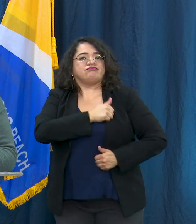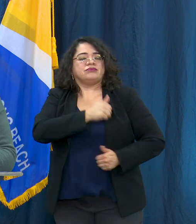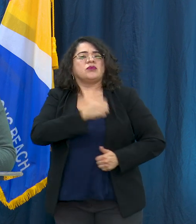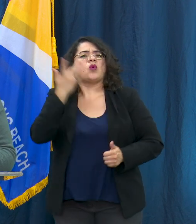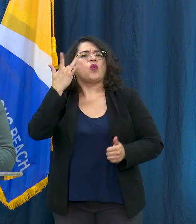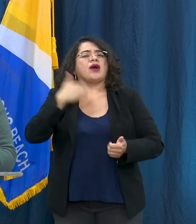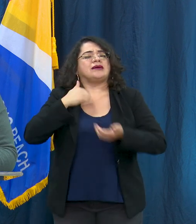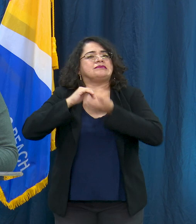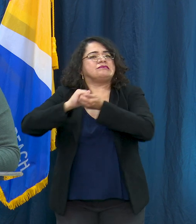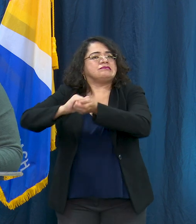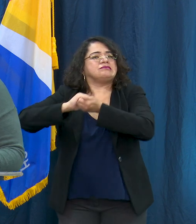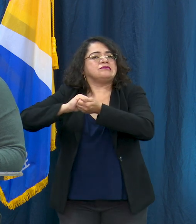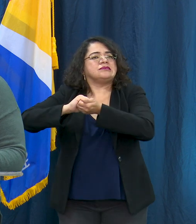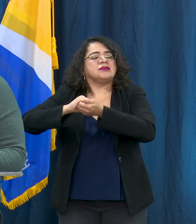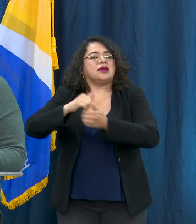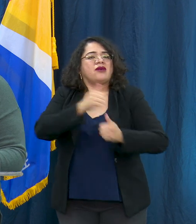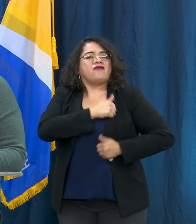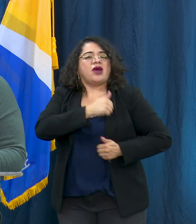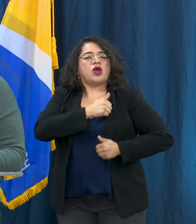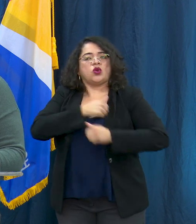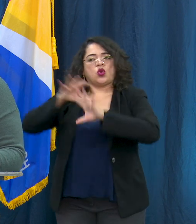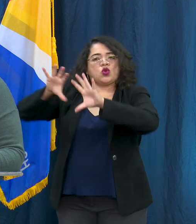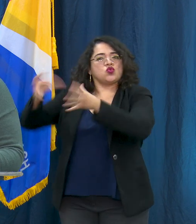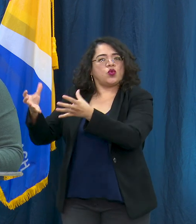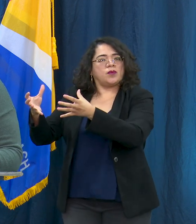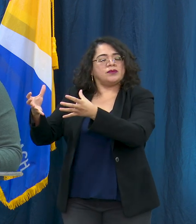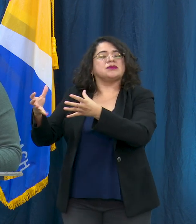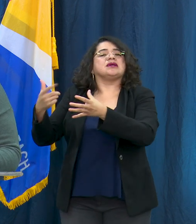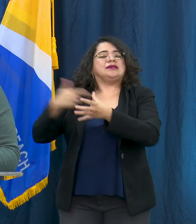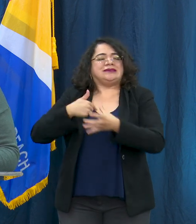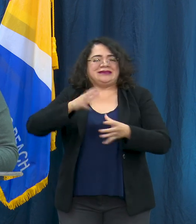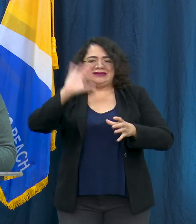zaliens oz k Anna u da doe encontrar vivienda z-- Permanente's a otros